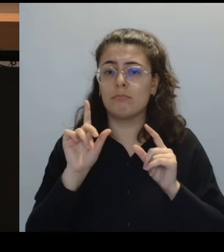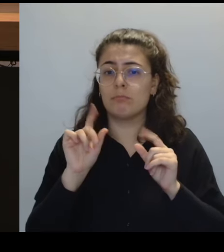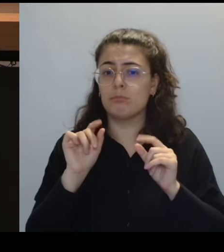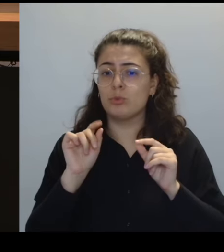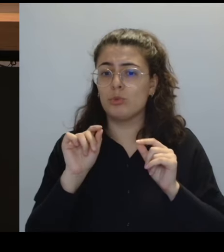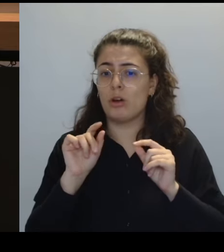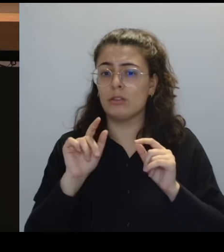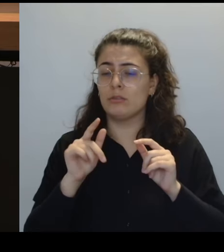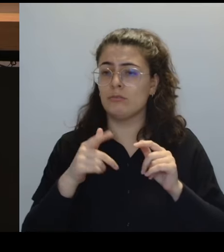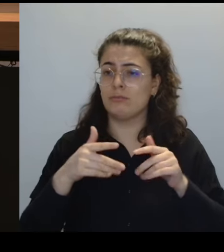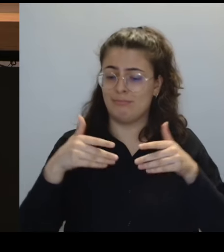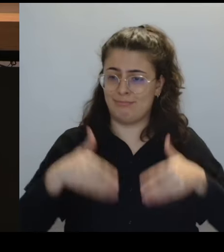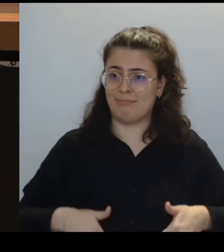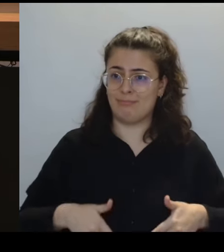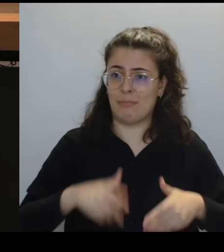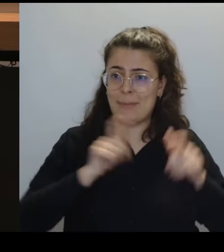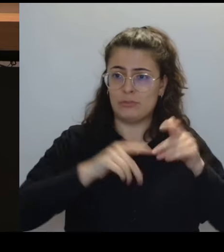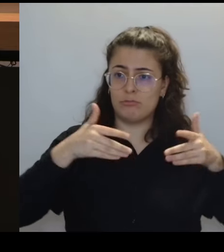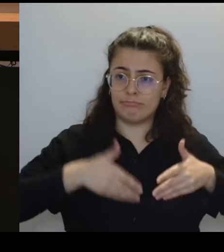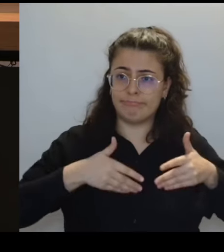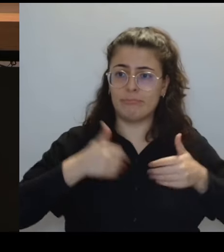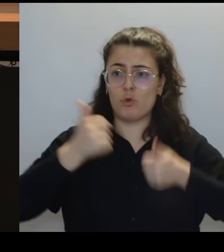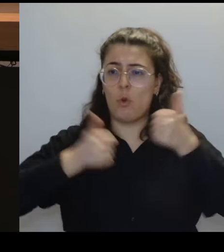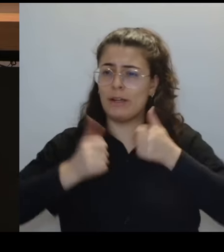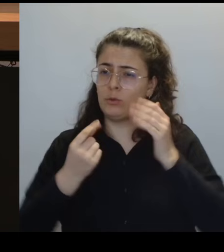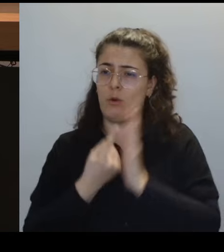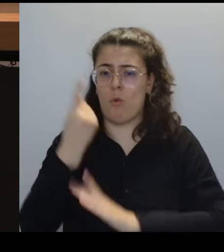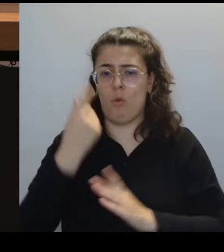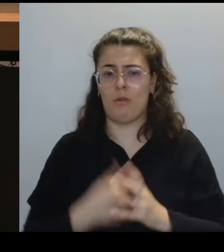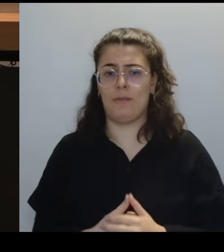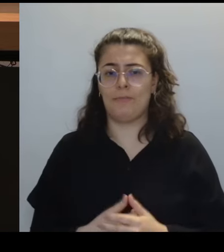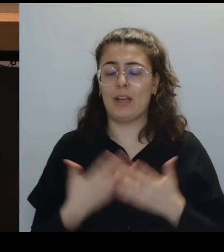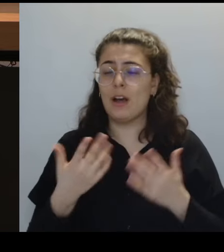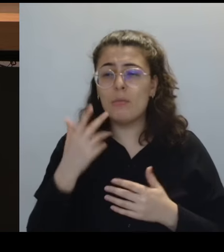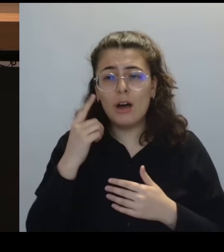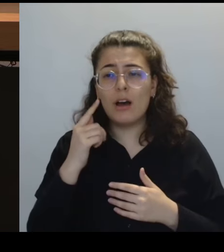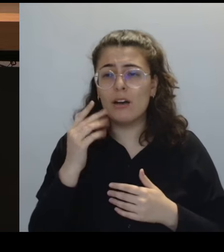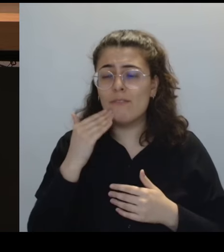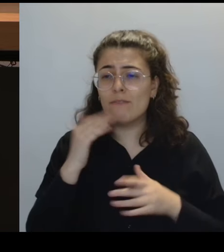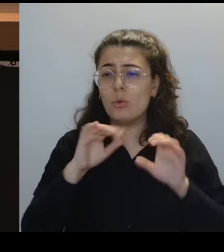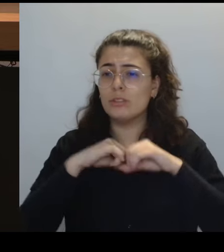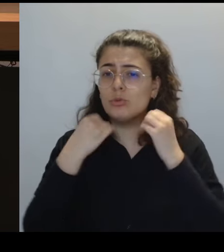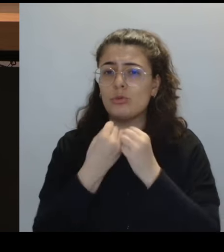wurde. Dabei ist die Wohnsituation von Geflüchteten, wenn wir uns Massenunterkünfte wie Tegel